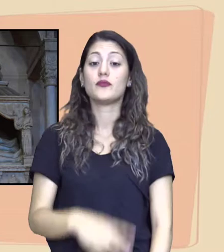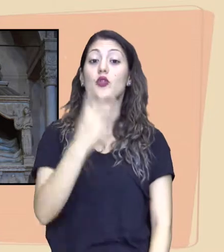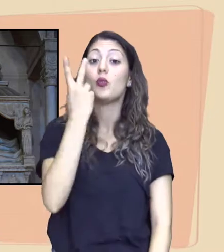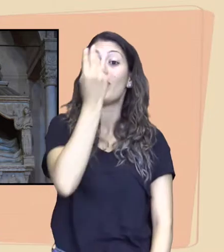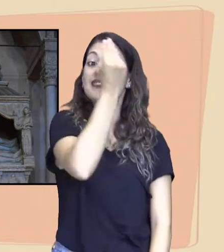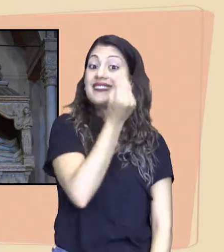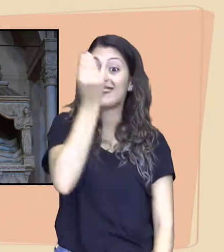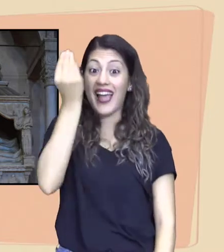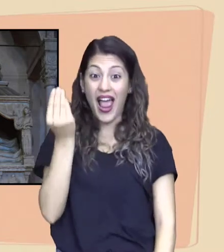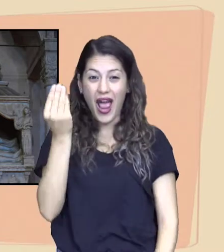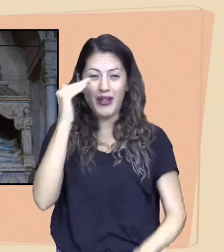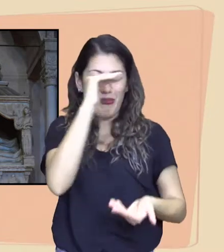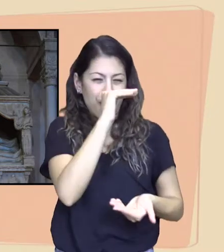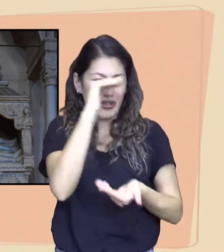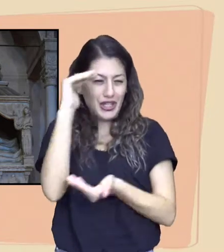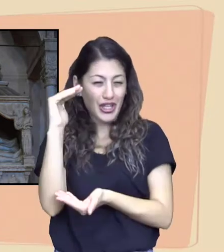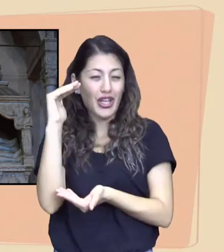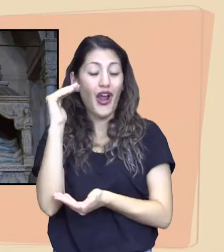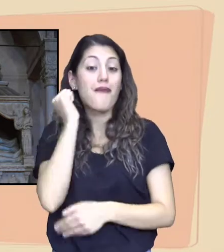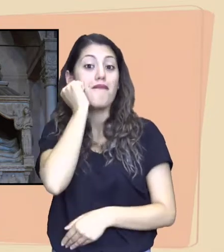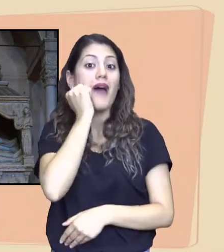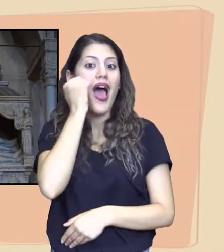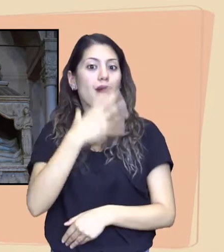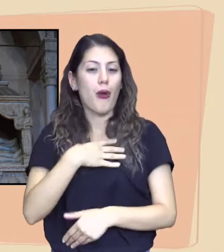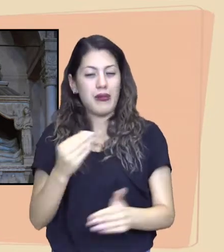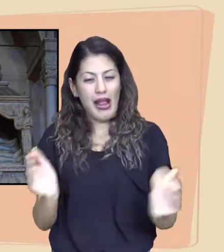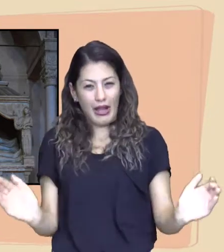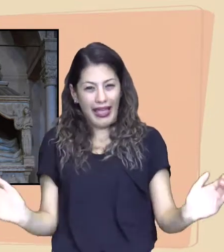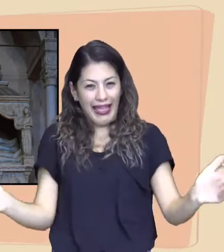Due piccole statue di marmo bianco, poste ai lati del monumento,